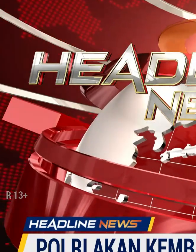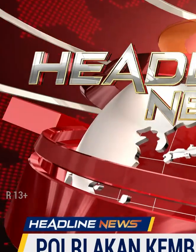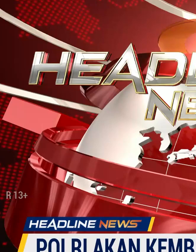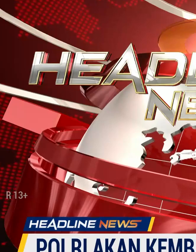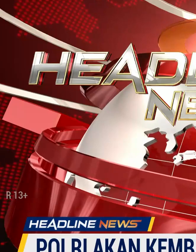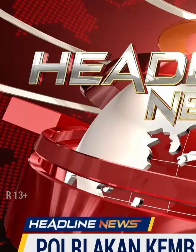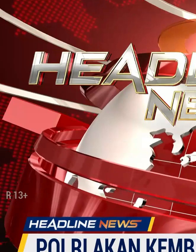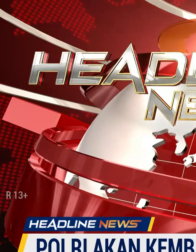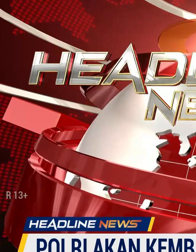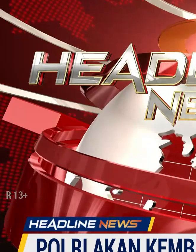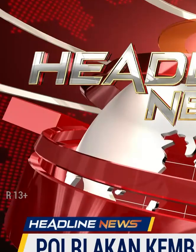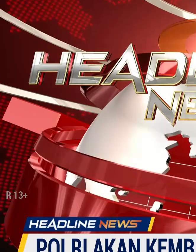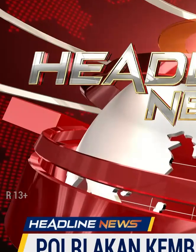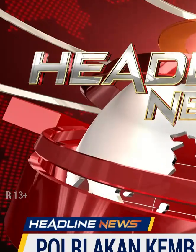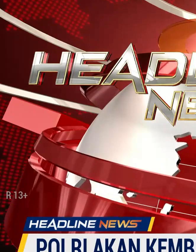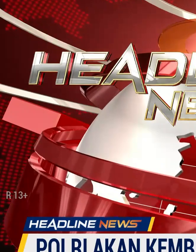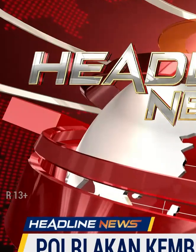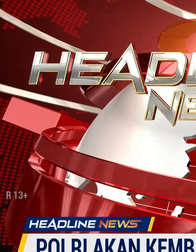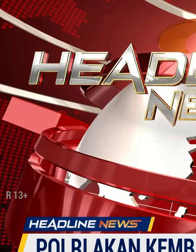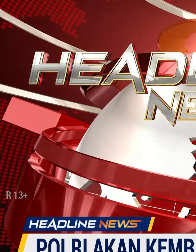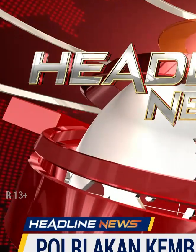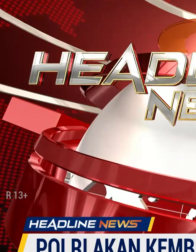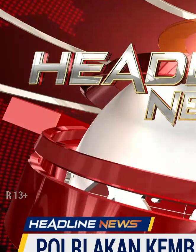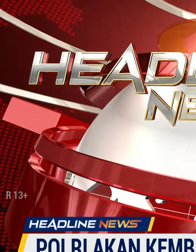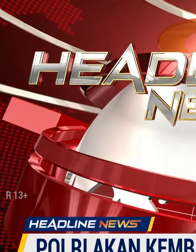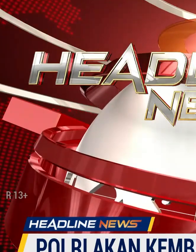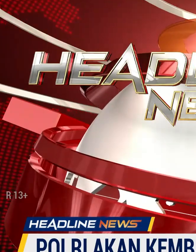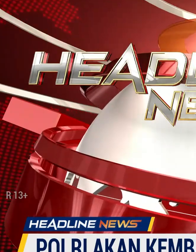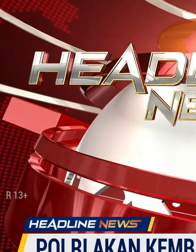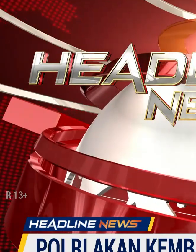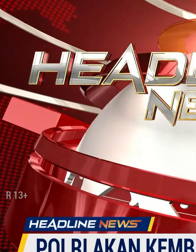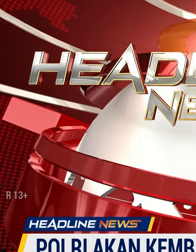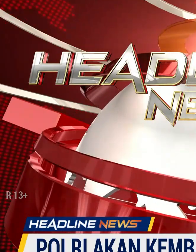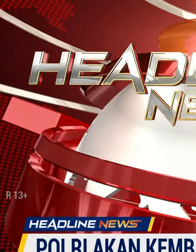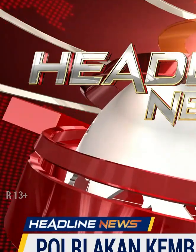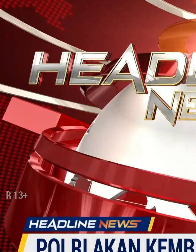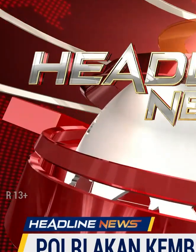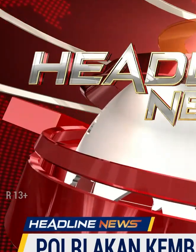seluruh saksi dan ahli dalam kasus ini polisi tidaknya sudah memeriksa 30 saksi